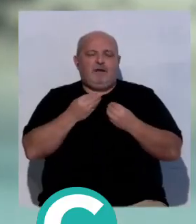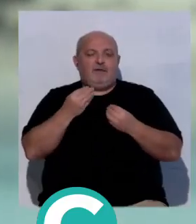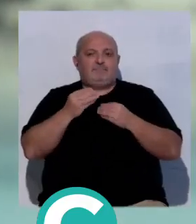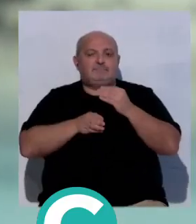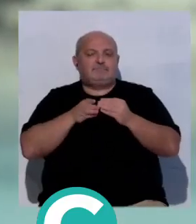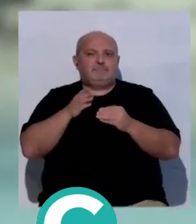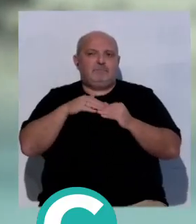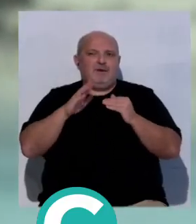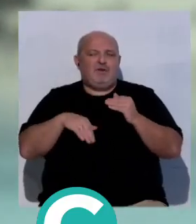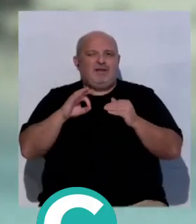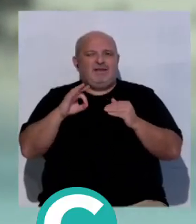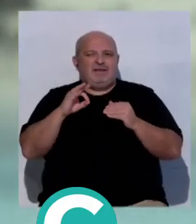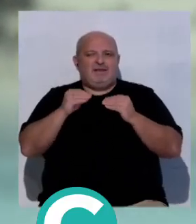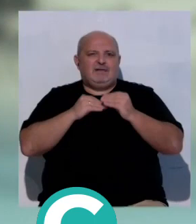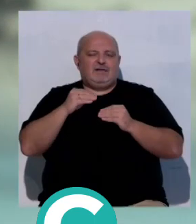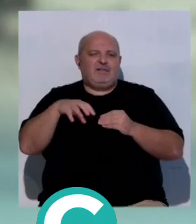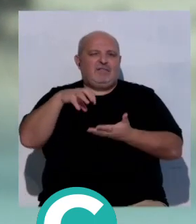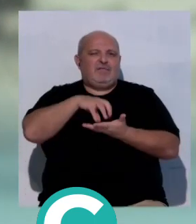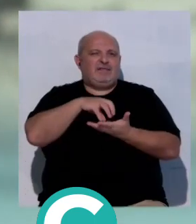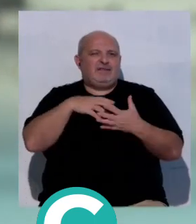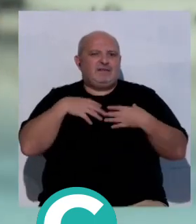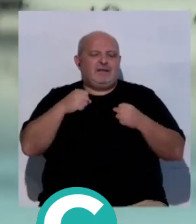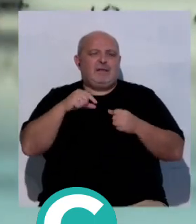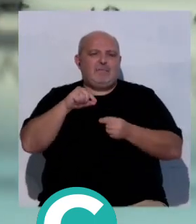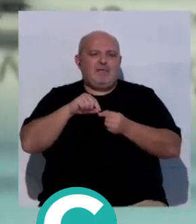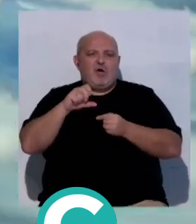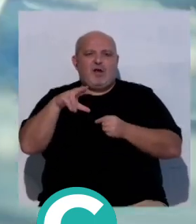para menores se Está realizando en los centros de salud de la Merced y el olivillo según ha